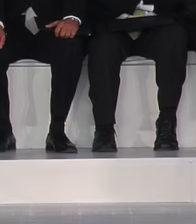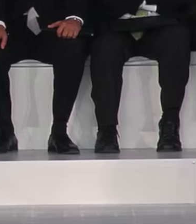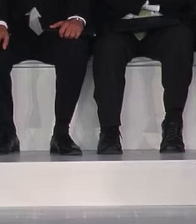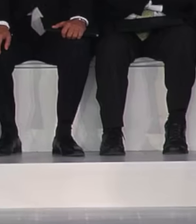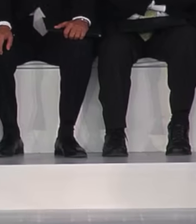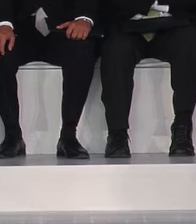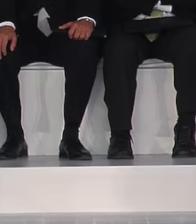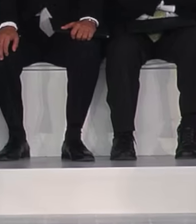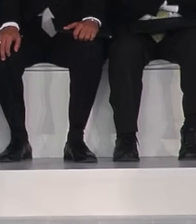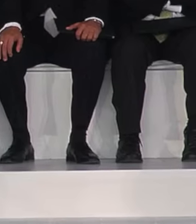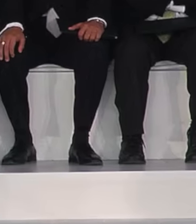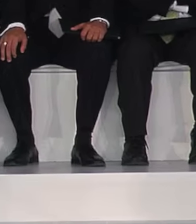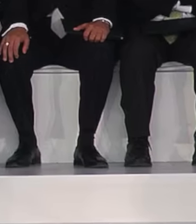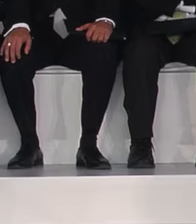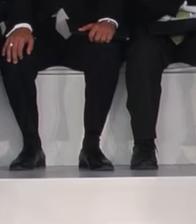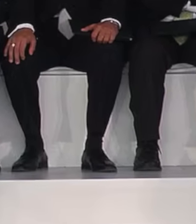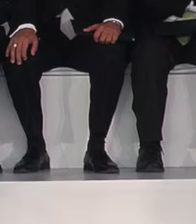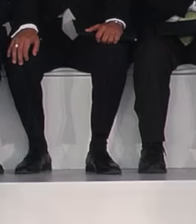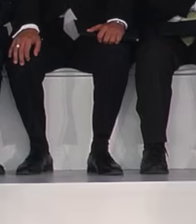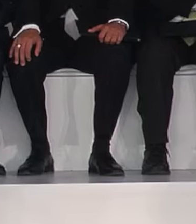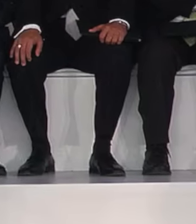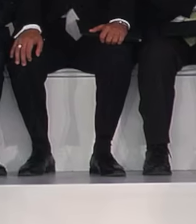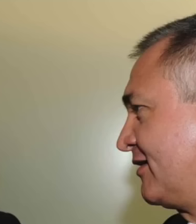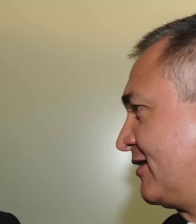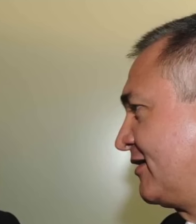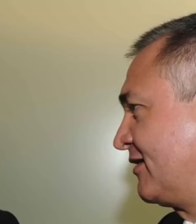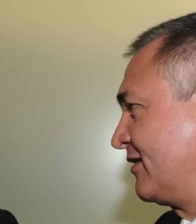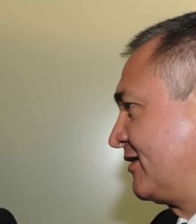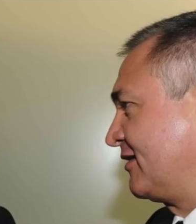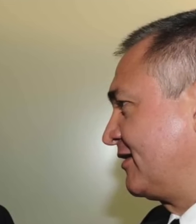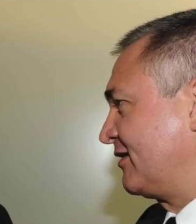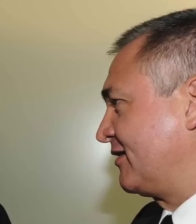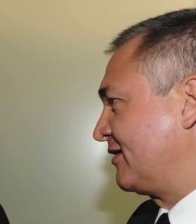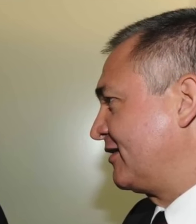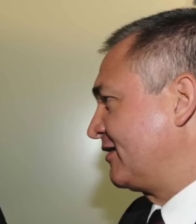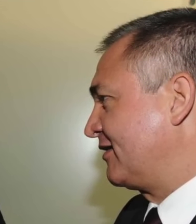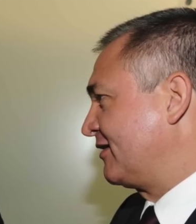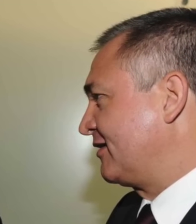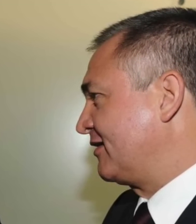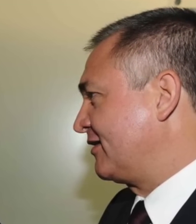y la época de Genaro García Luna, este tipo de periodistas gozaban de privilegios históricos,